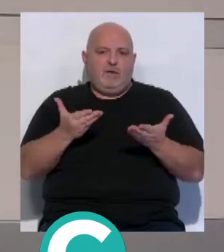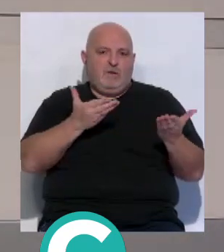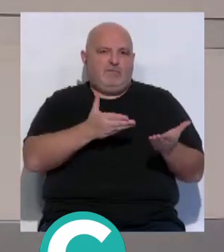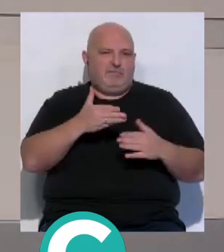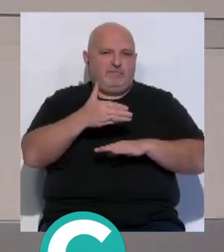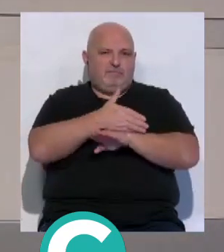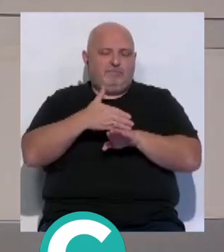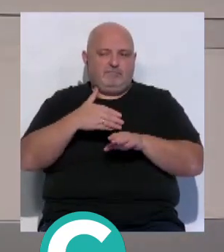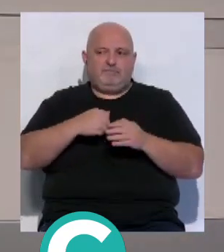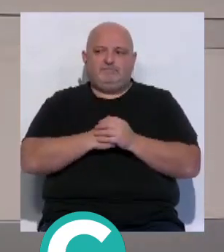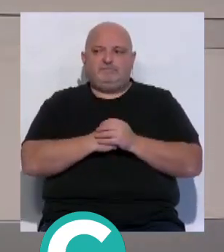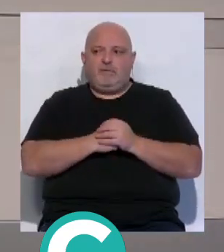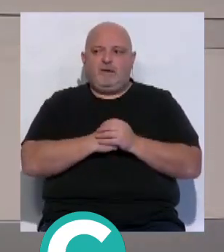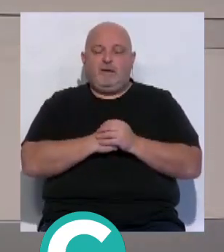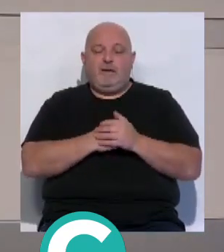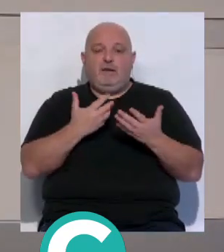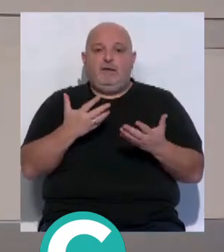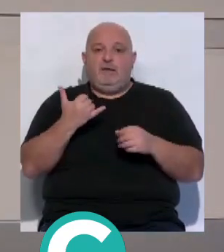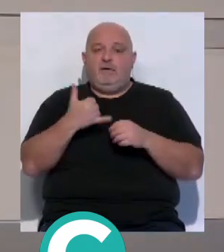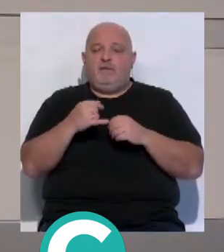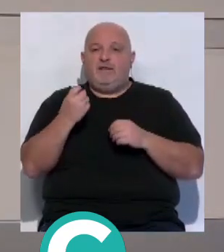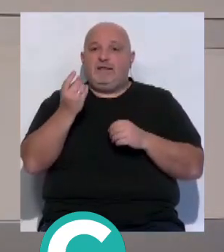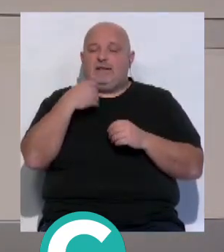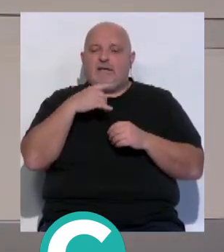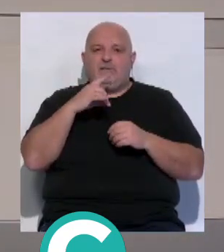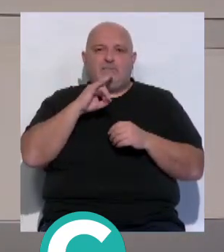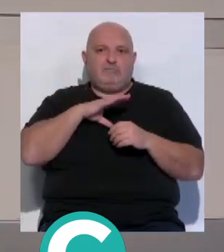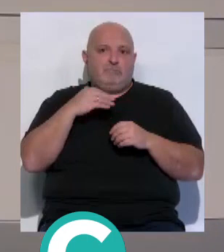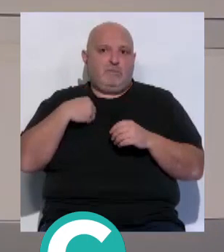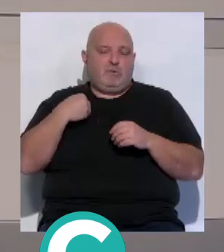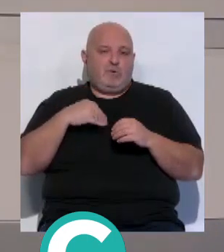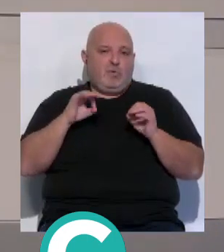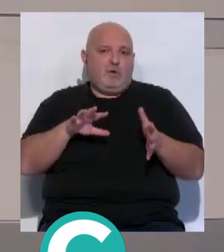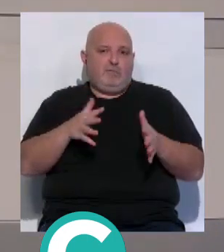esa demarcación pero siempre faltaban algunos efectivos lo mismo que está sucediendo tanto